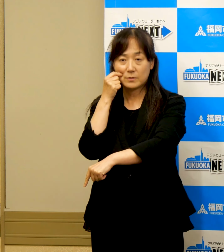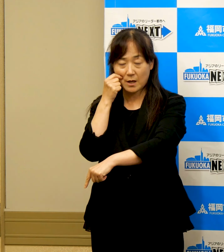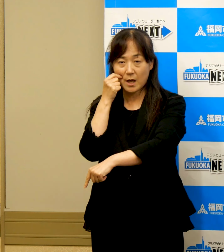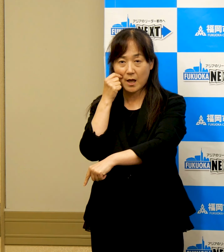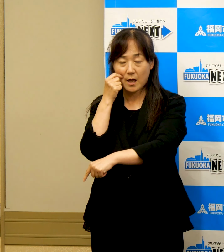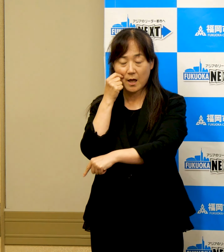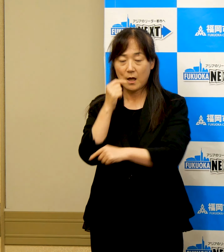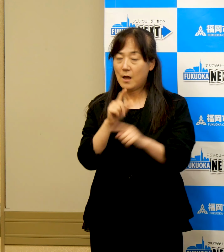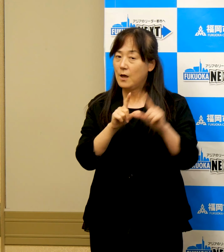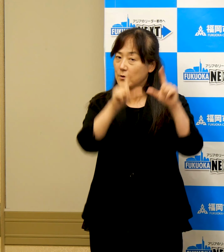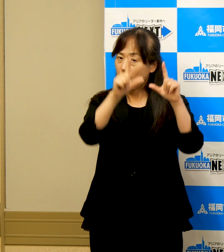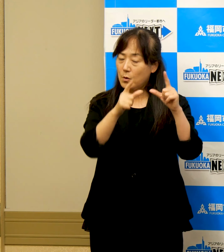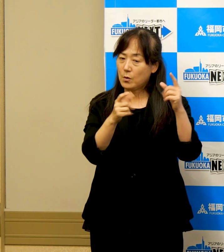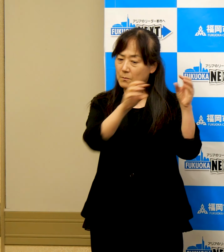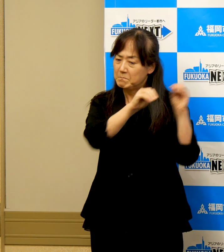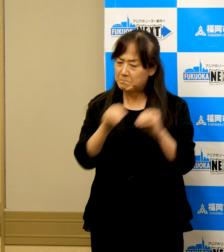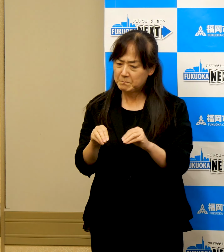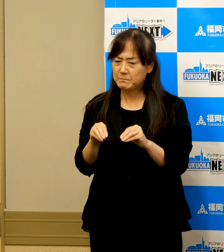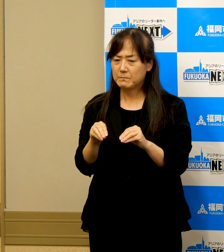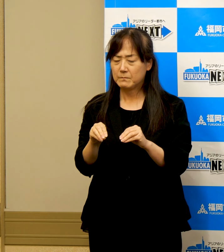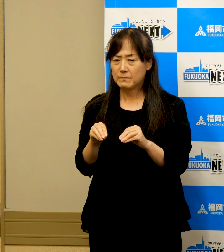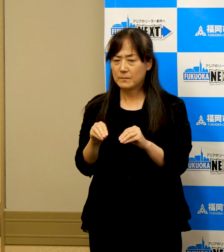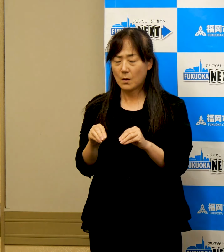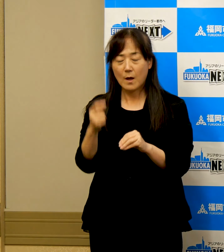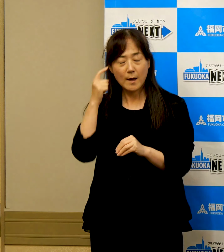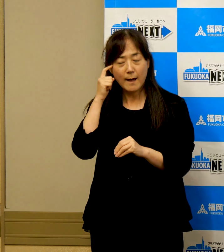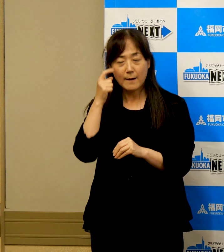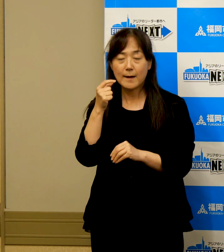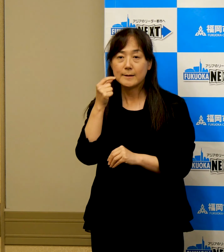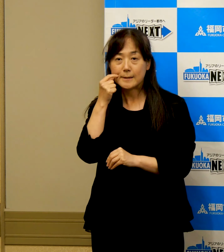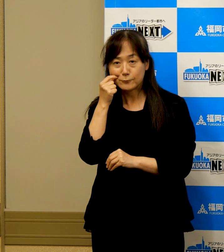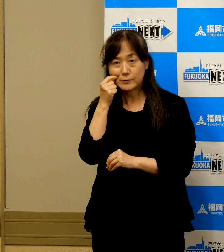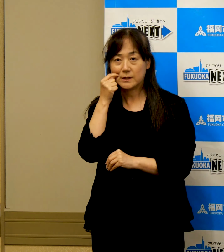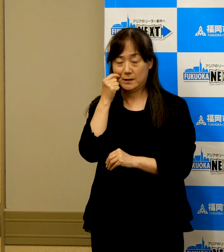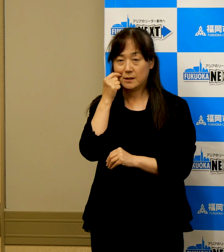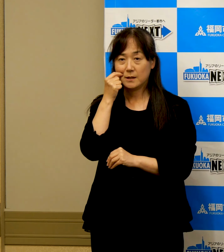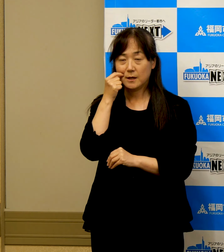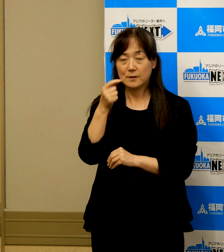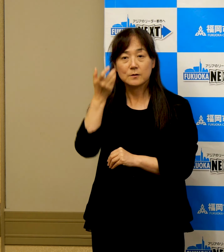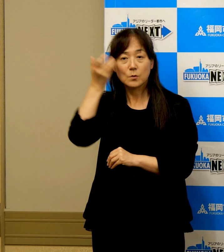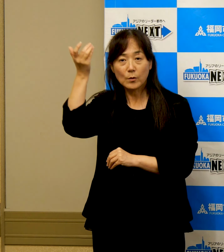東京のような状況が起こるということも ある程度考えにくいというような想定のもとで